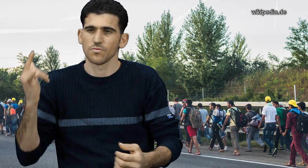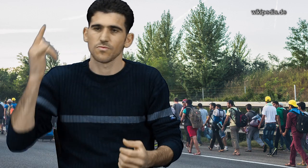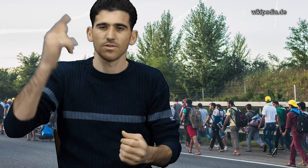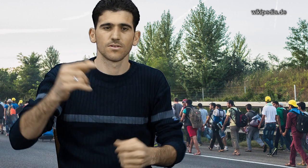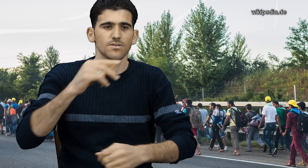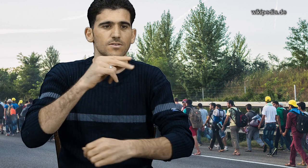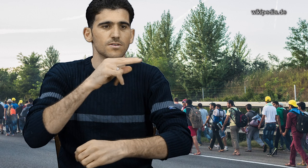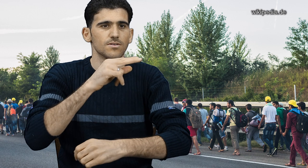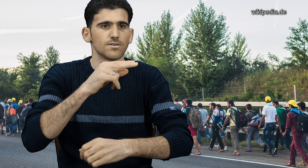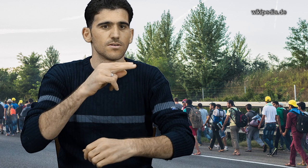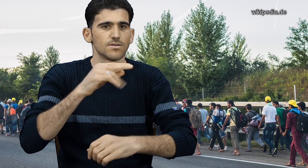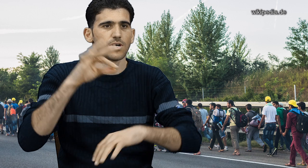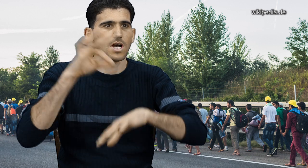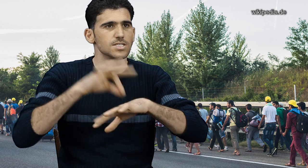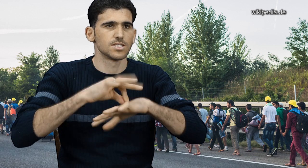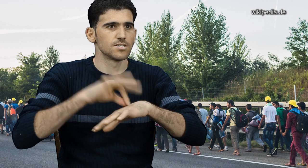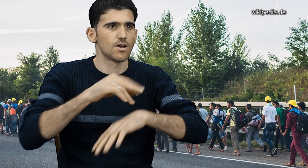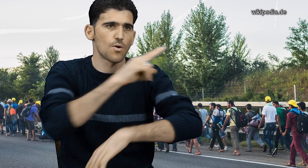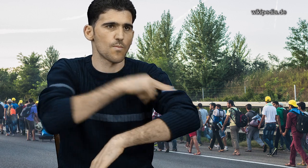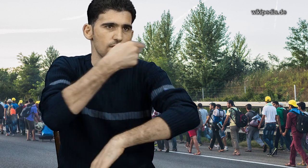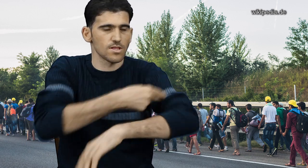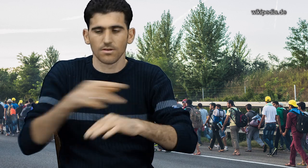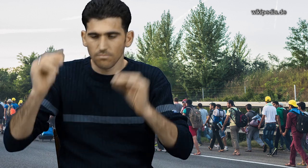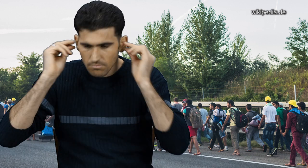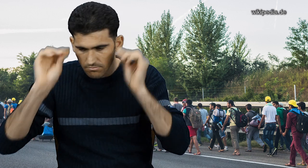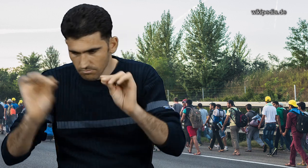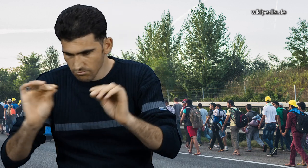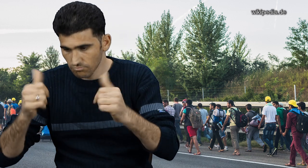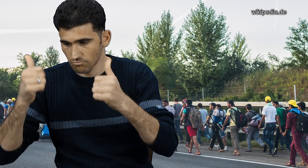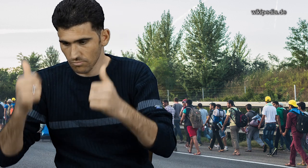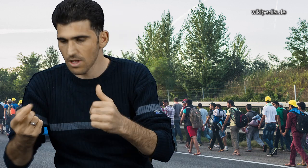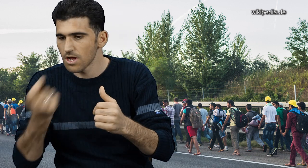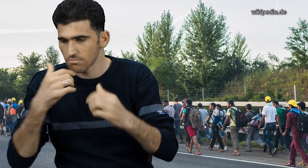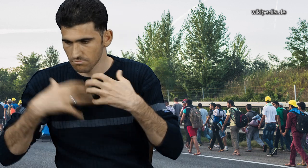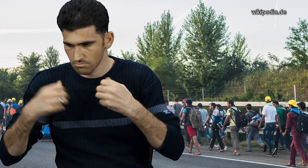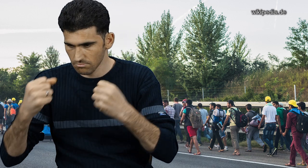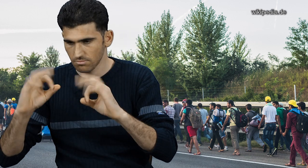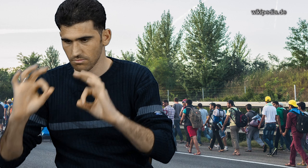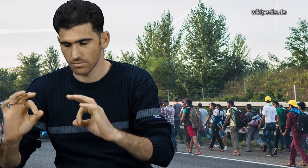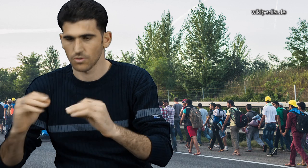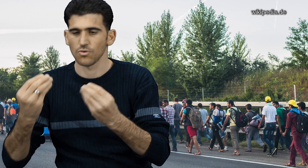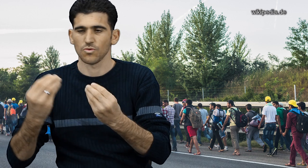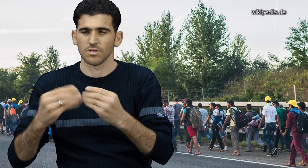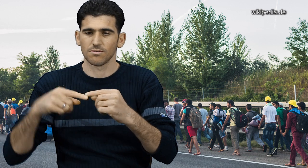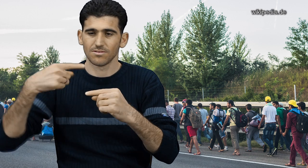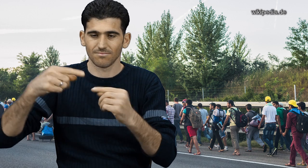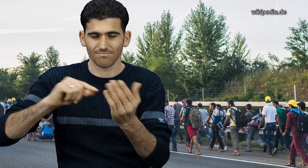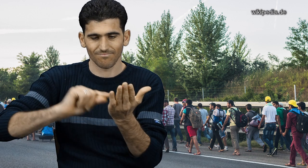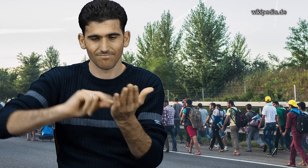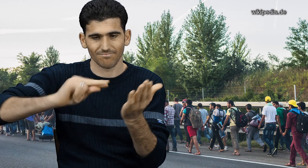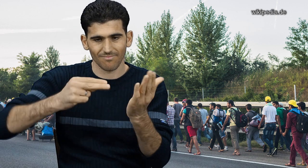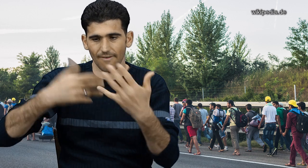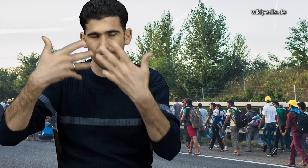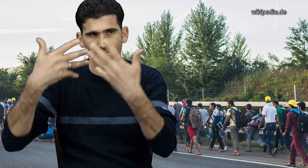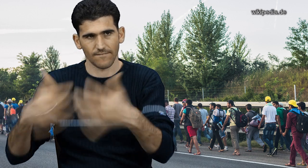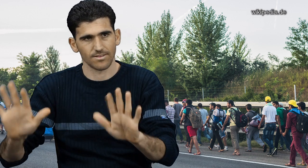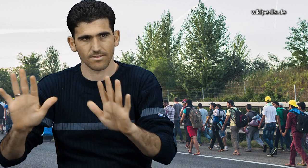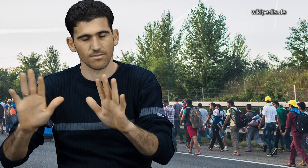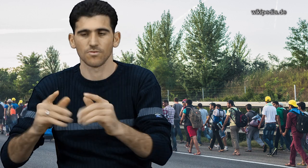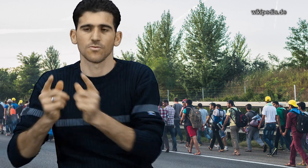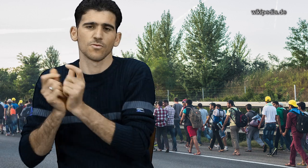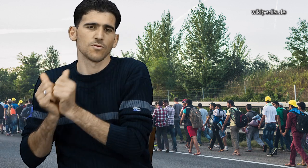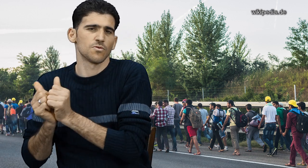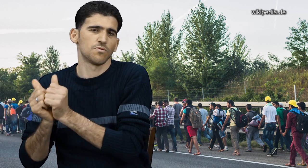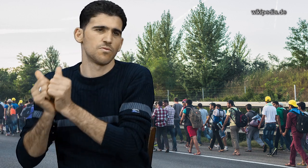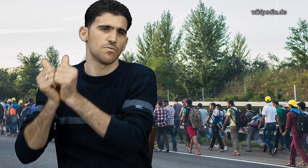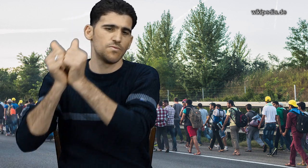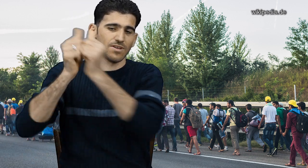wir wurden ins Krankenhaus gebracht. Dort versorgte ein Arzt meine Frau, nach einiger Zeit durften wir wieder raus.